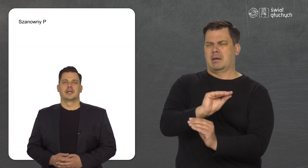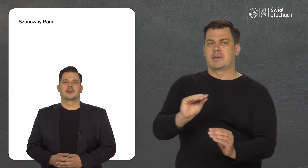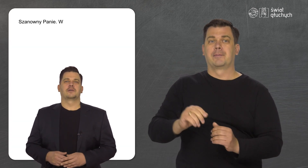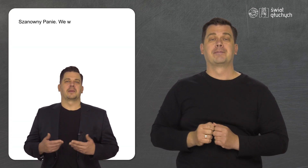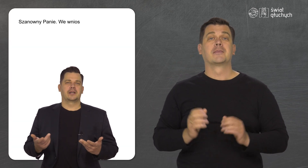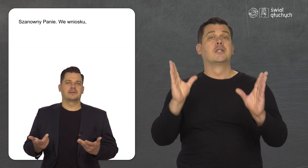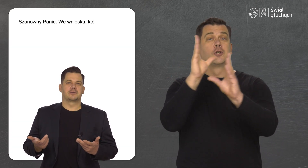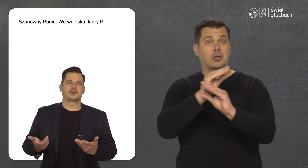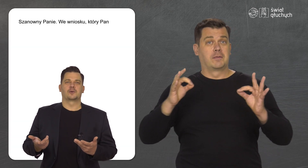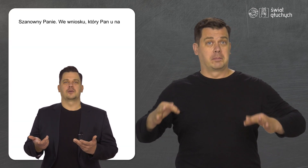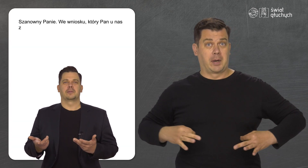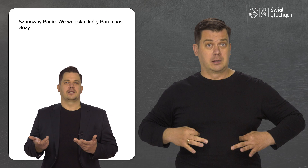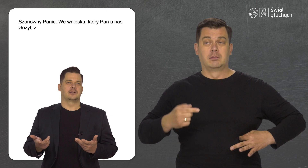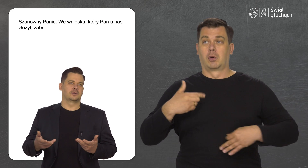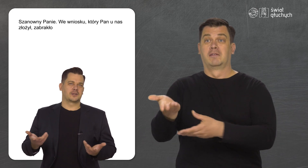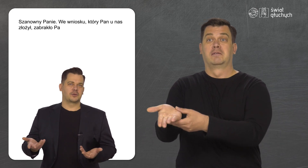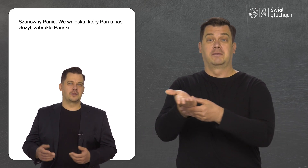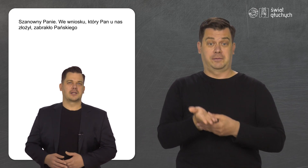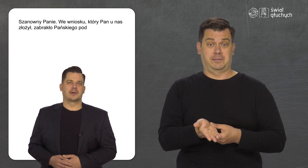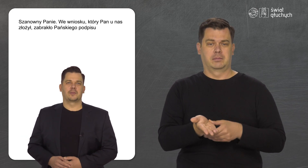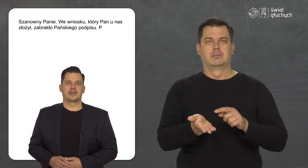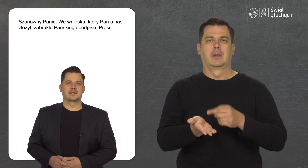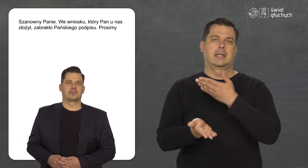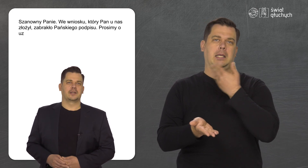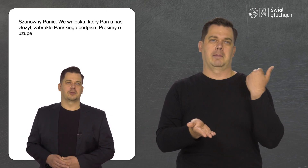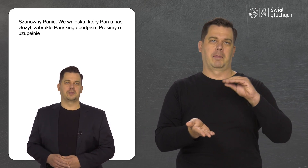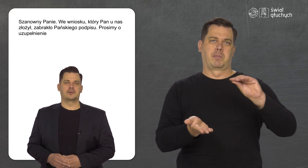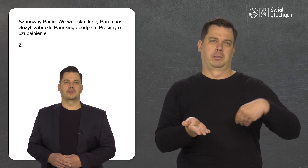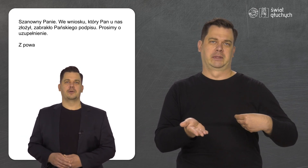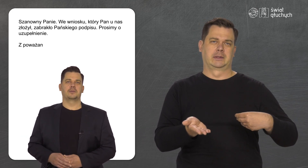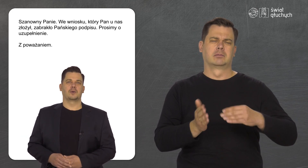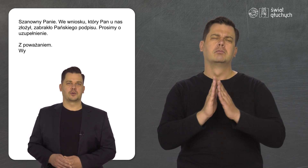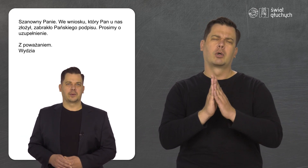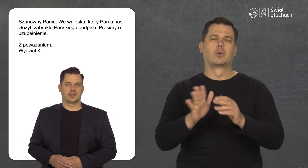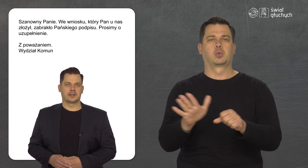„Szanowny Panie. We wniosku, który Pan u nas złożył, zabrakło Pańskiego podpisu. Prosimy o uzupełnienie.